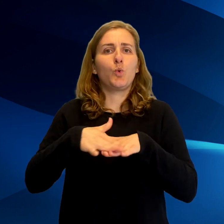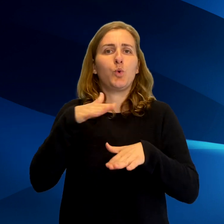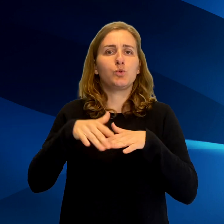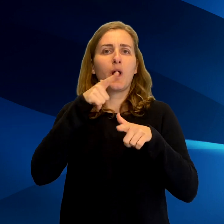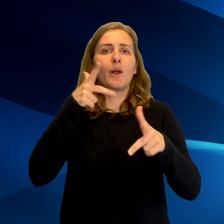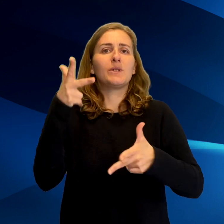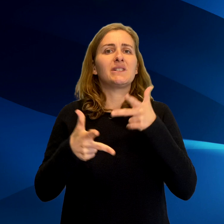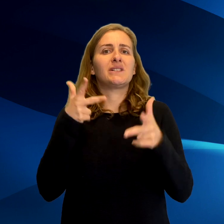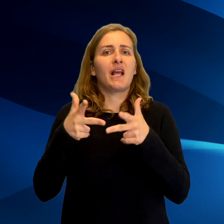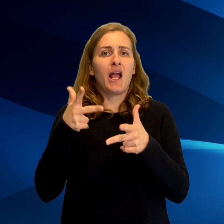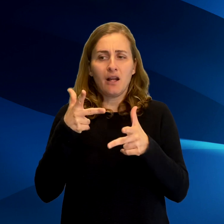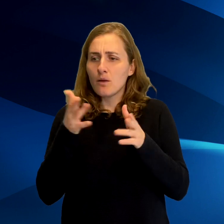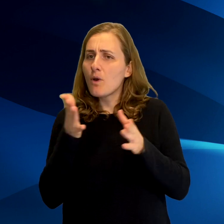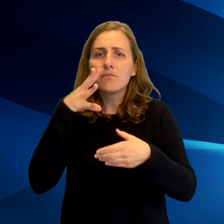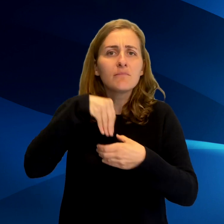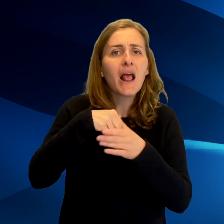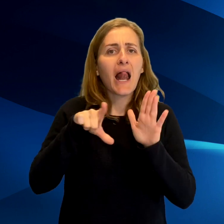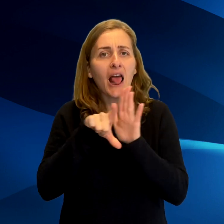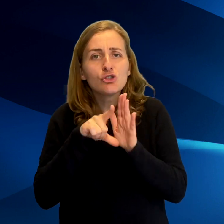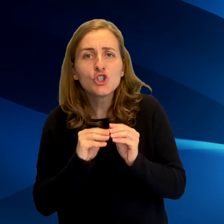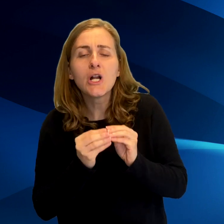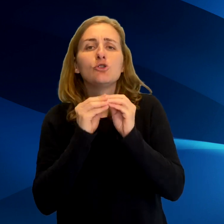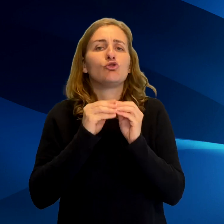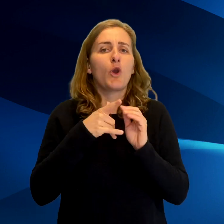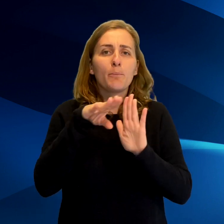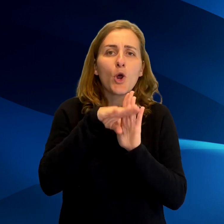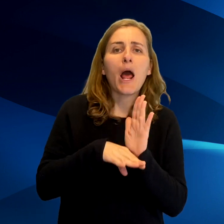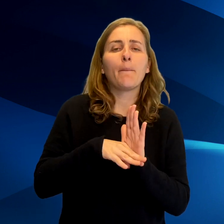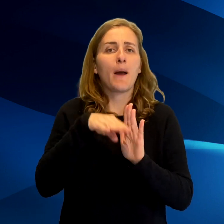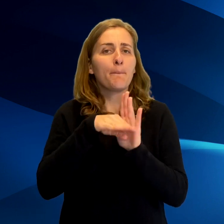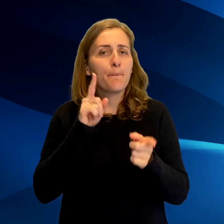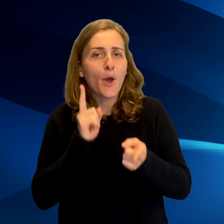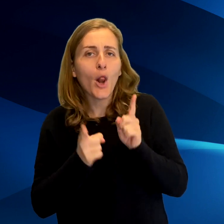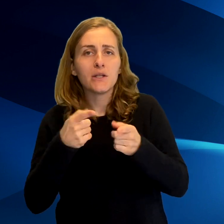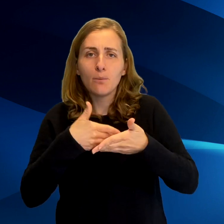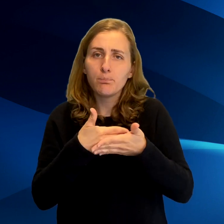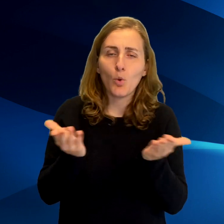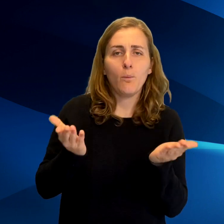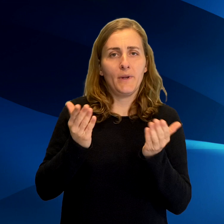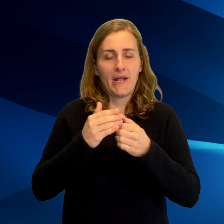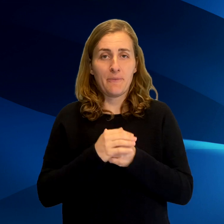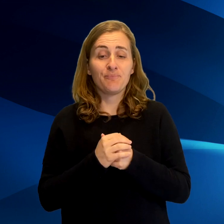il riconoscimento e la promozione dell’uso della lingua dei segni nazionale nella legislazione, nei programmi e nelle politiche pubbliche.